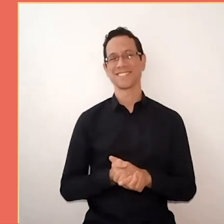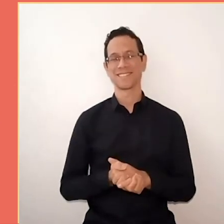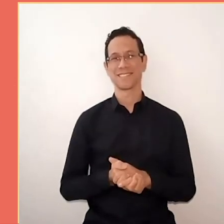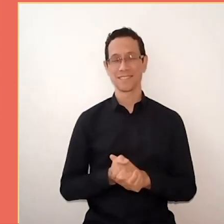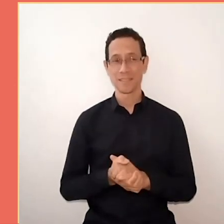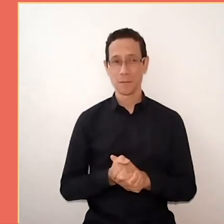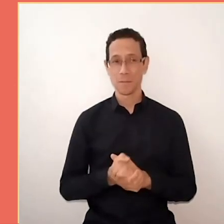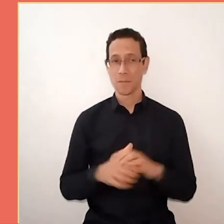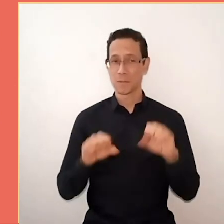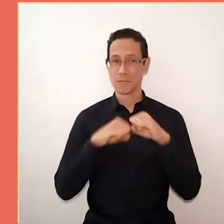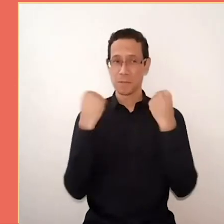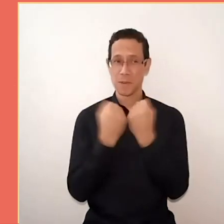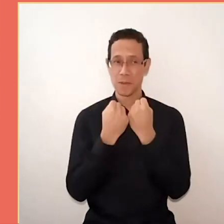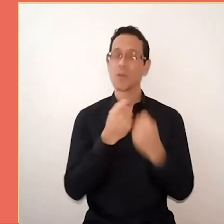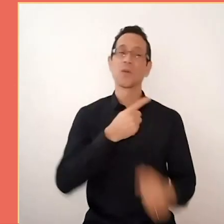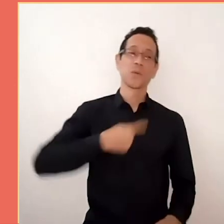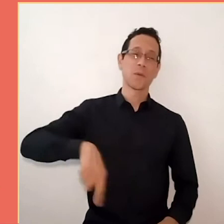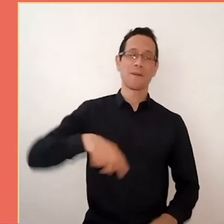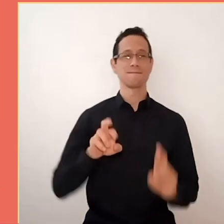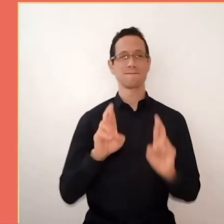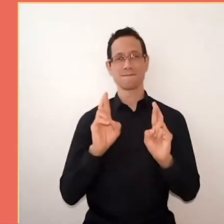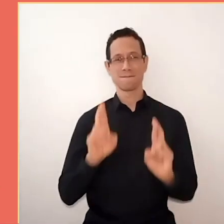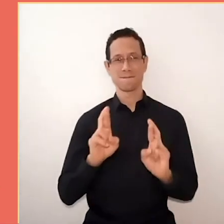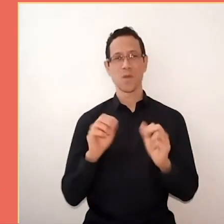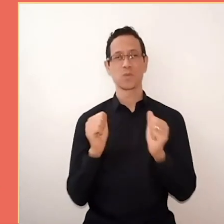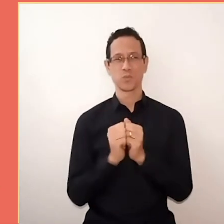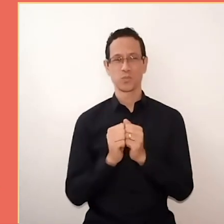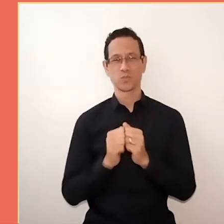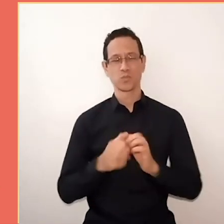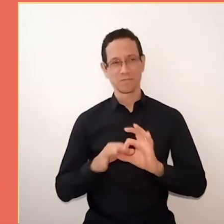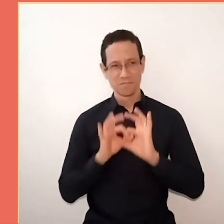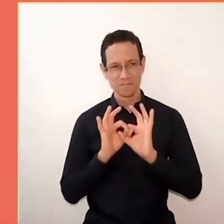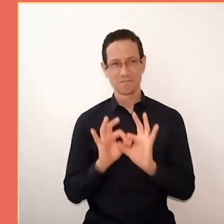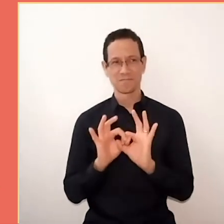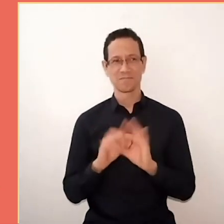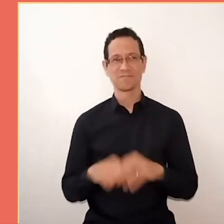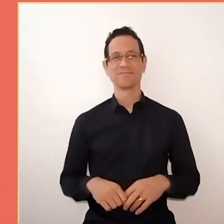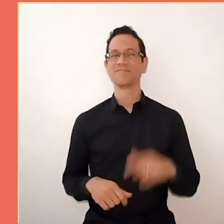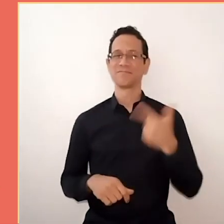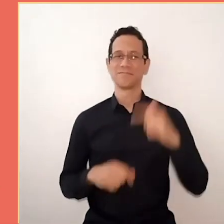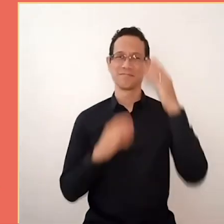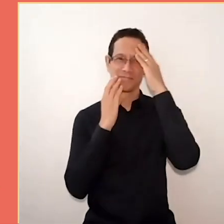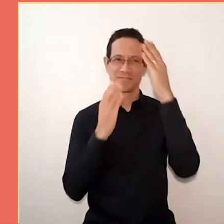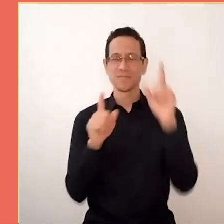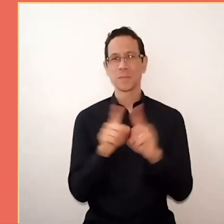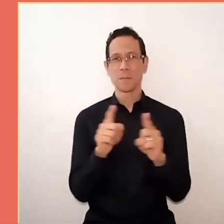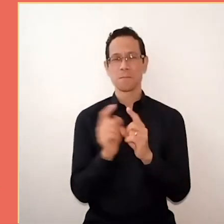todo mundo esperançando muito juntos e de mão dadas. E queria agradecer ainda todas as equipes que trabalharam